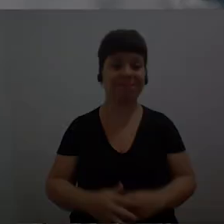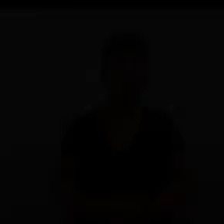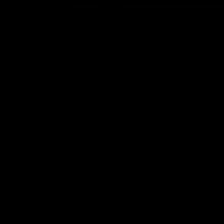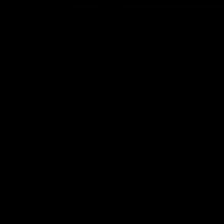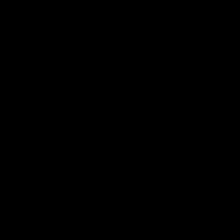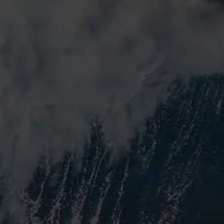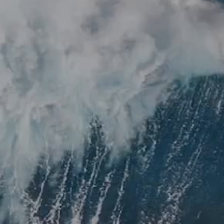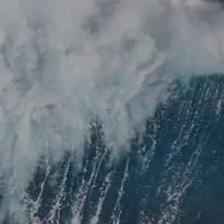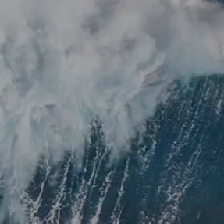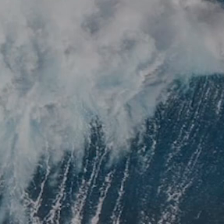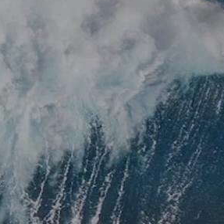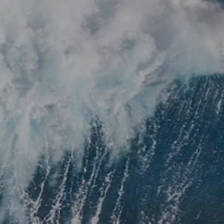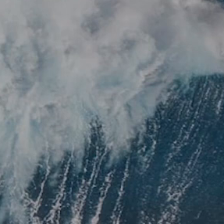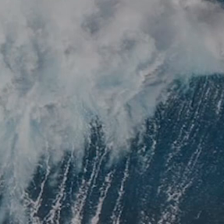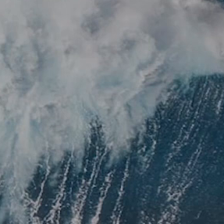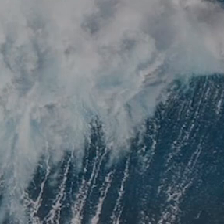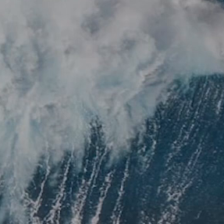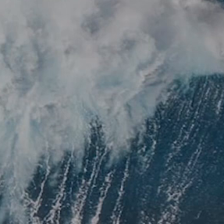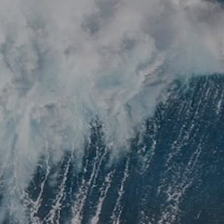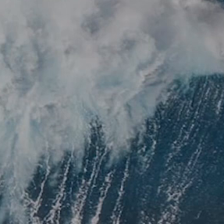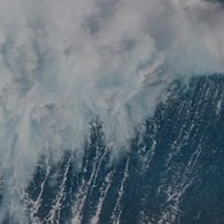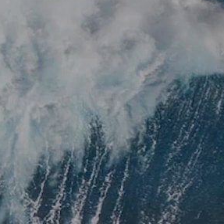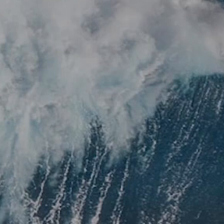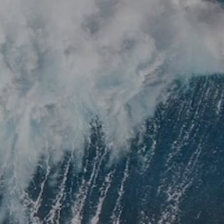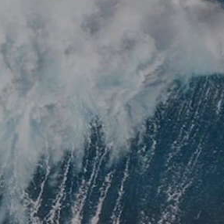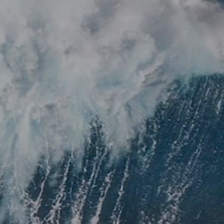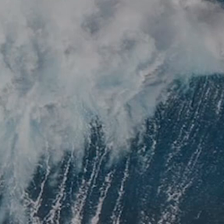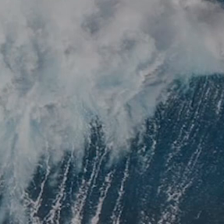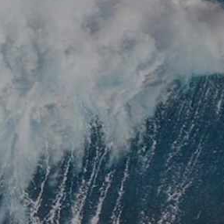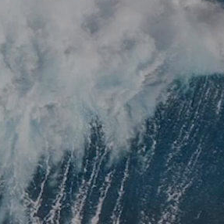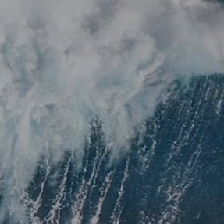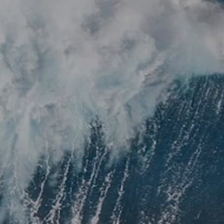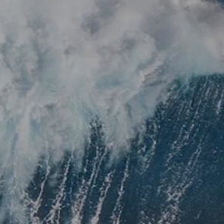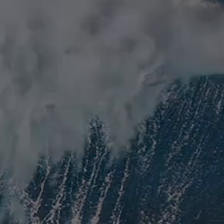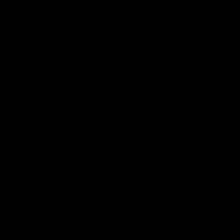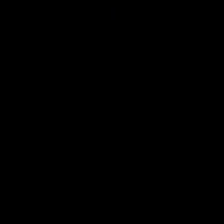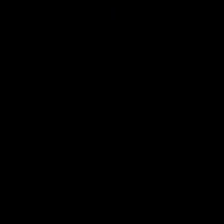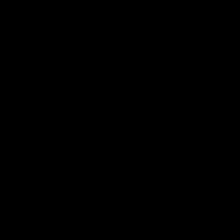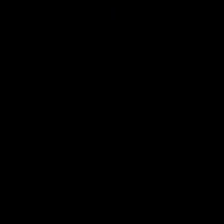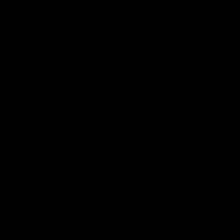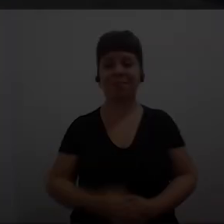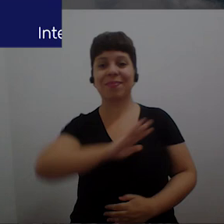[Música de abertura]